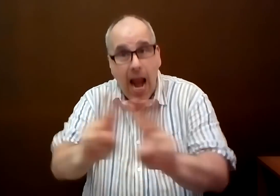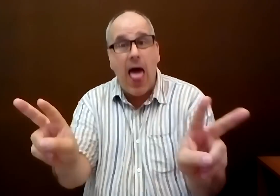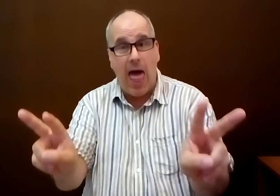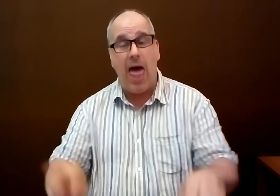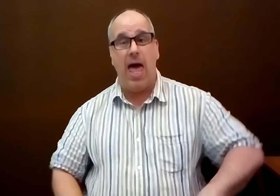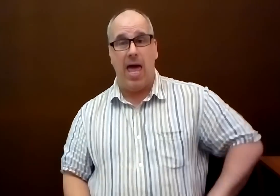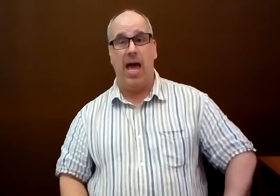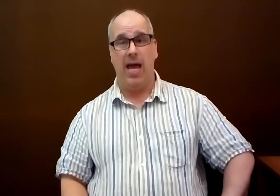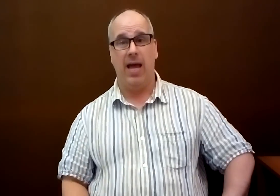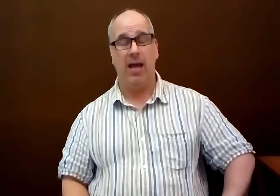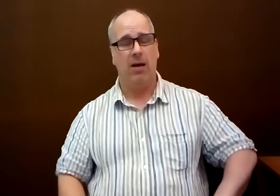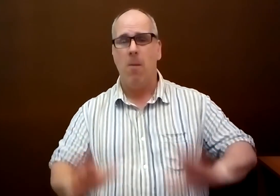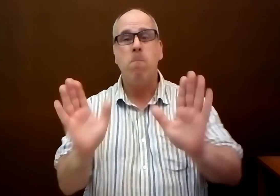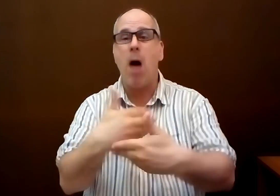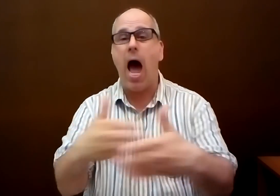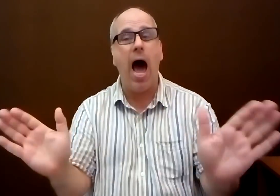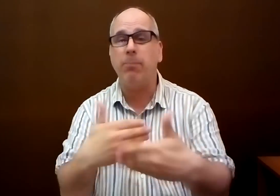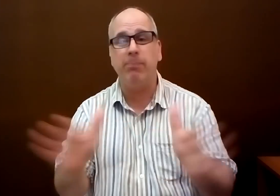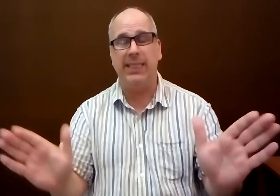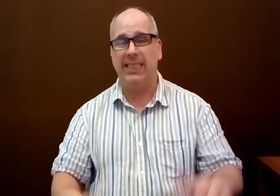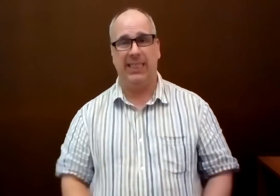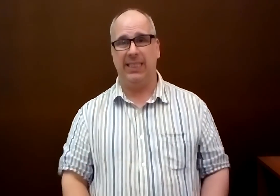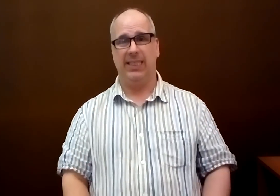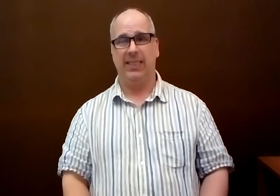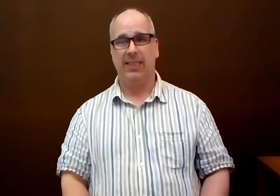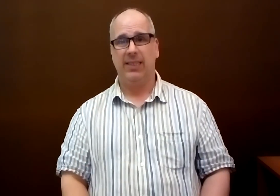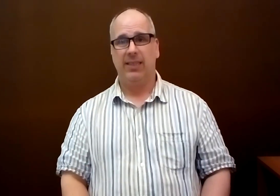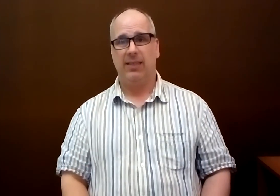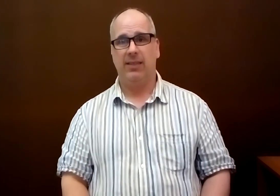Bármit, bármiről